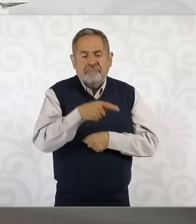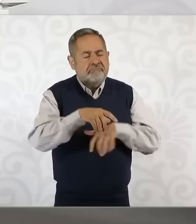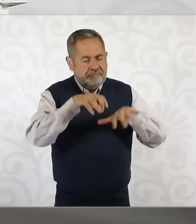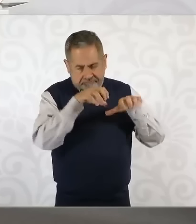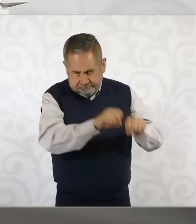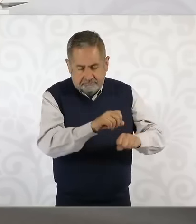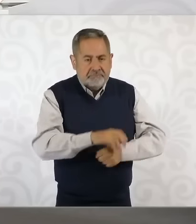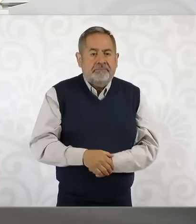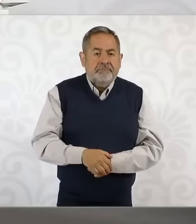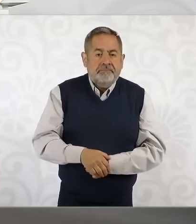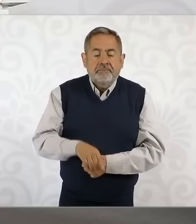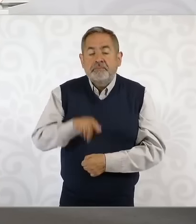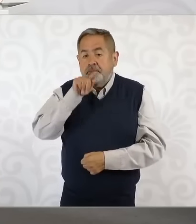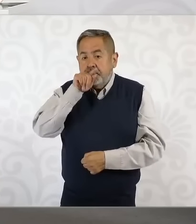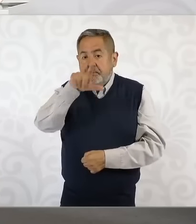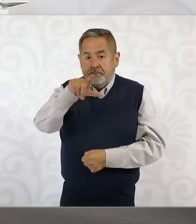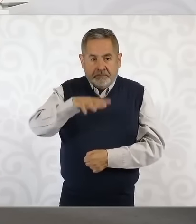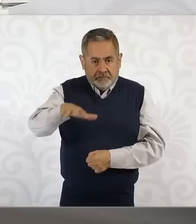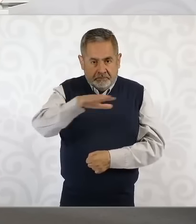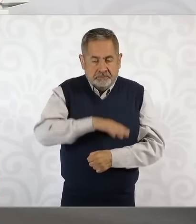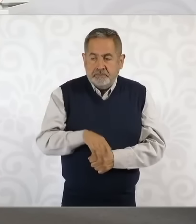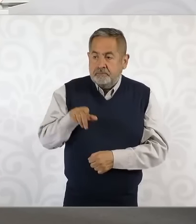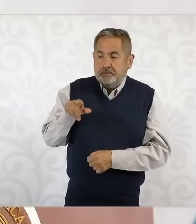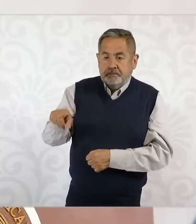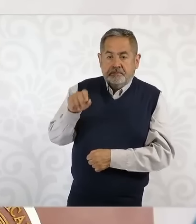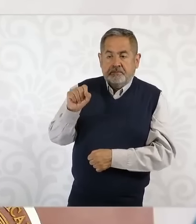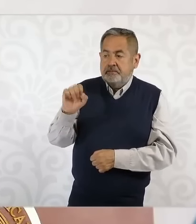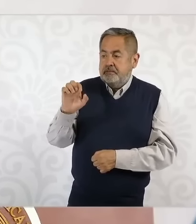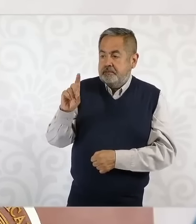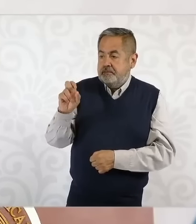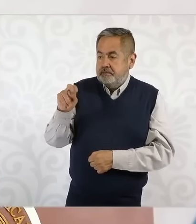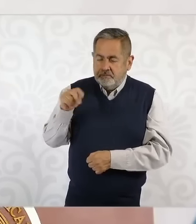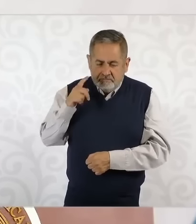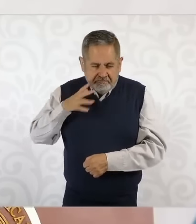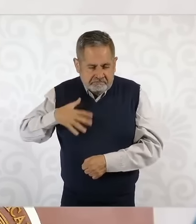En Jalisco, la Secretaría de la Defensa Nacional realizó un operativo donde se